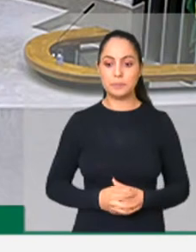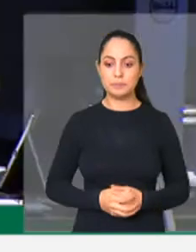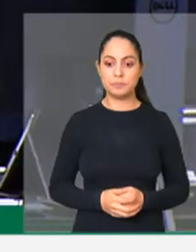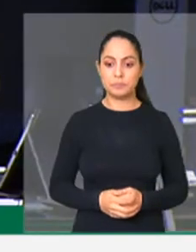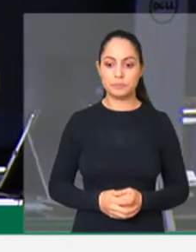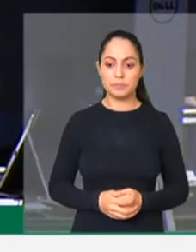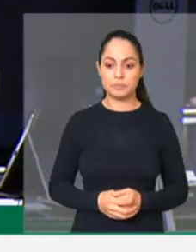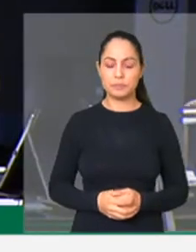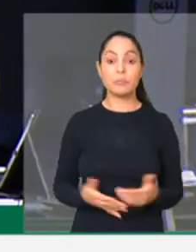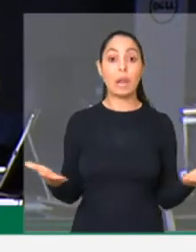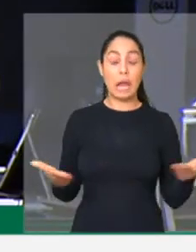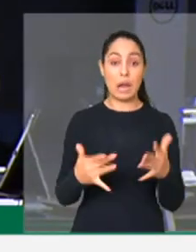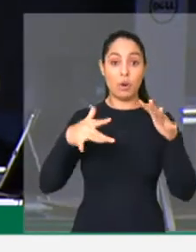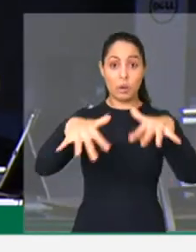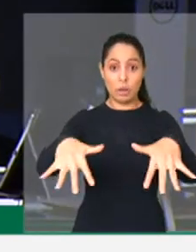TRAQUEOSTOMIZADA A SER COMEMORADO ANUALMENTE 18 DE